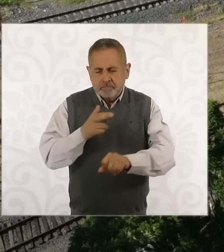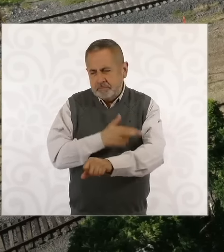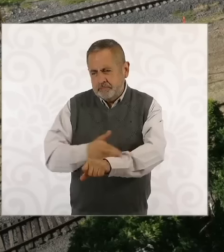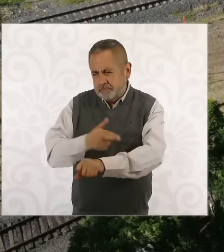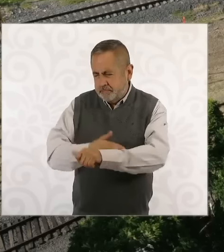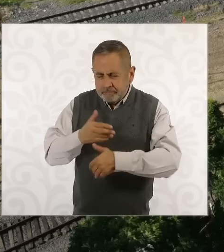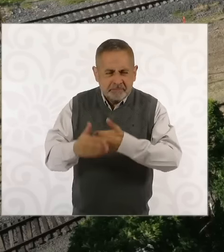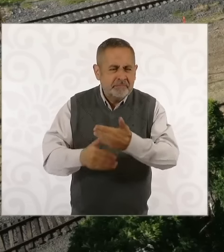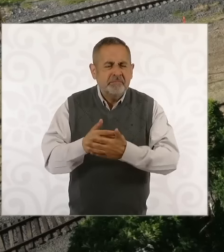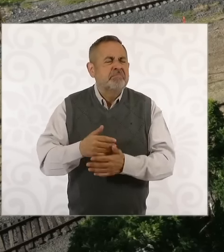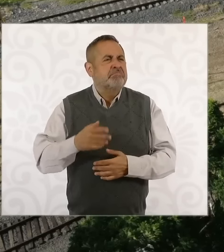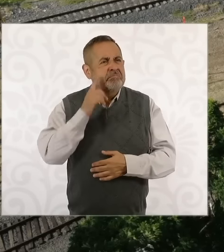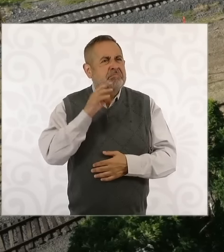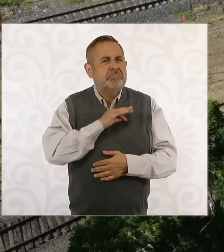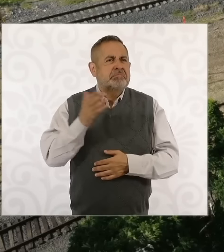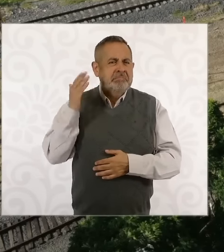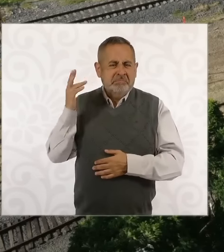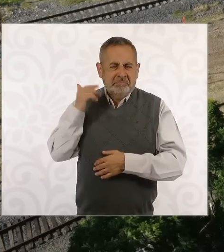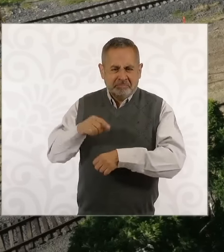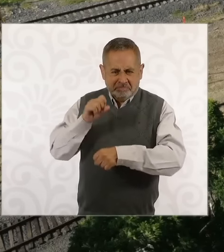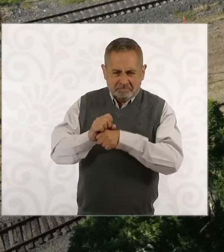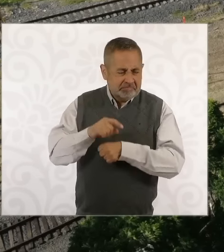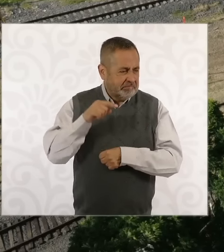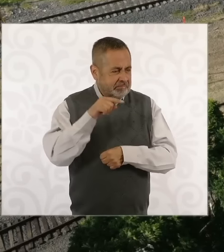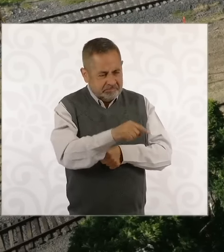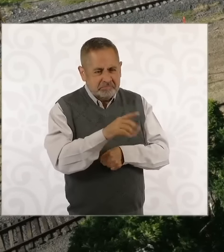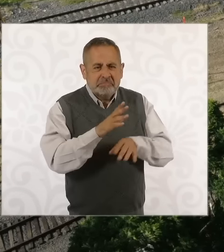hace algunas semanas y el trabajo que está haciendo el agrupamiento ya lo informará